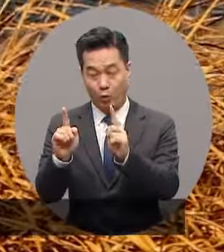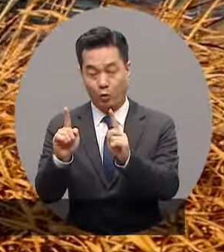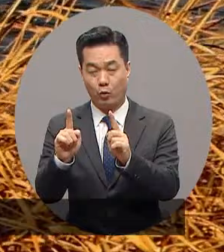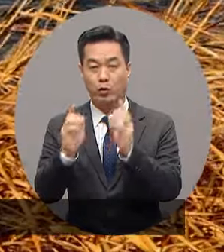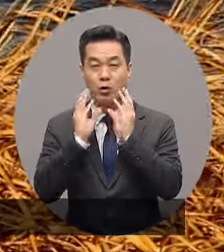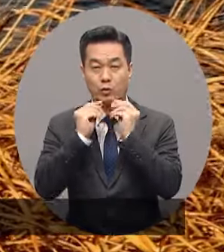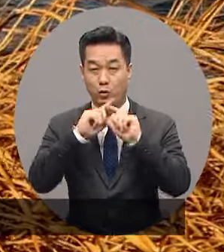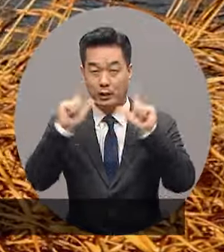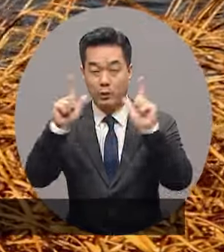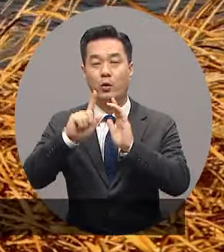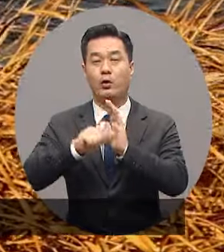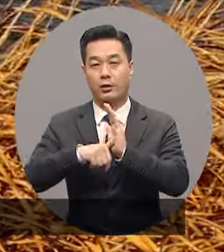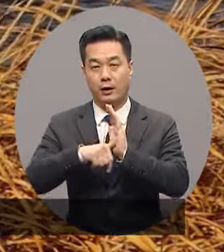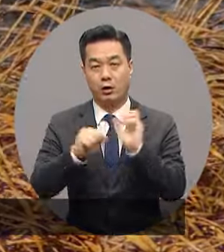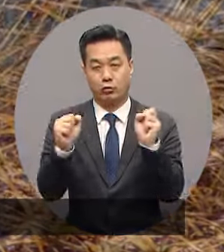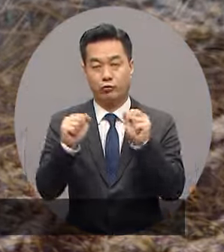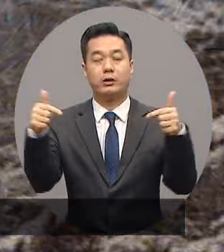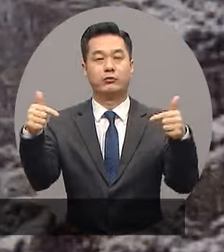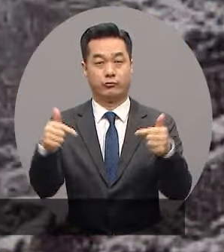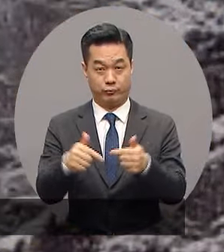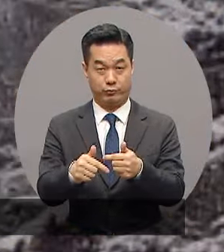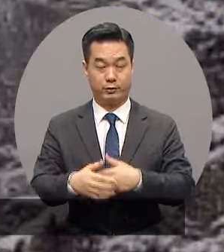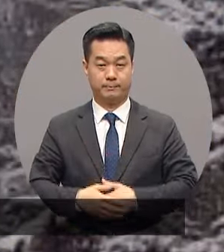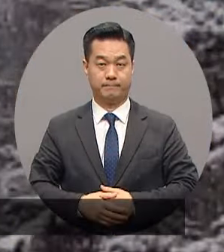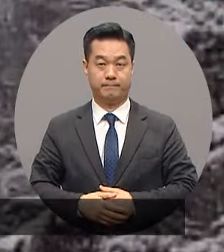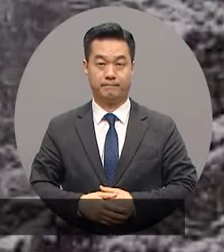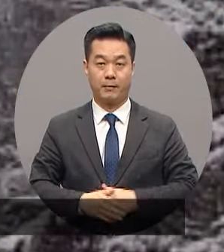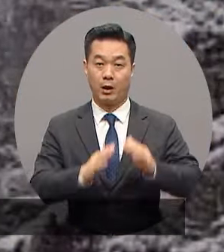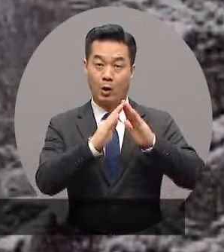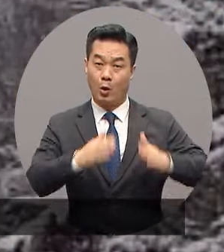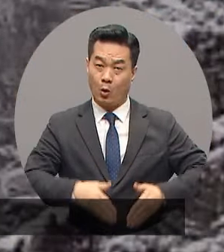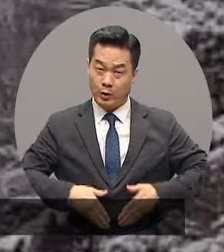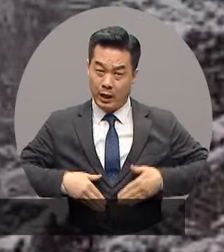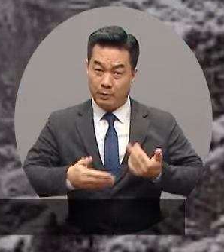기온은 모레 오후부터 오름세를 보이면서 금요일에는 예년 추위와 비슷해지겠고요. 주말이면 추위가 한결 더 낫겠습니다.